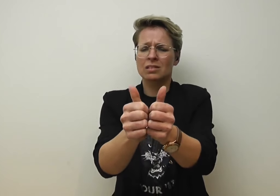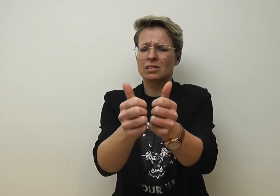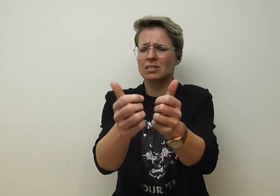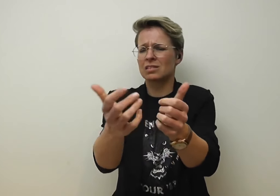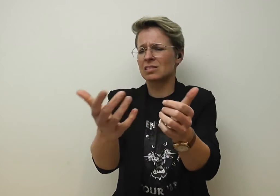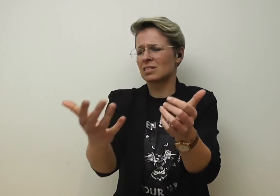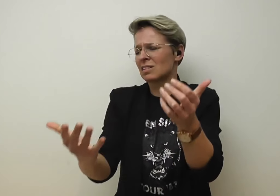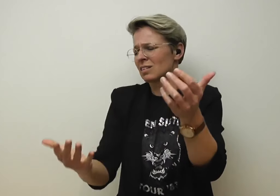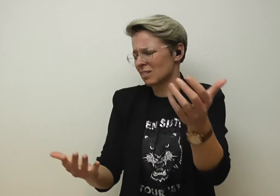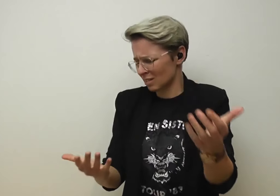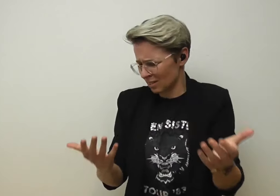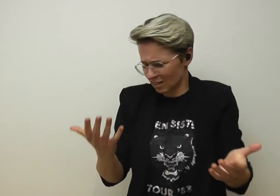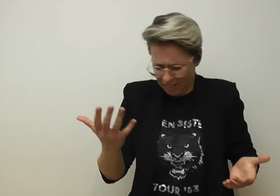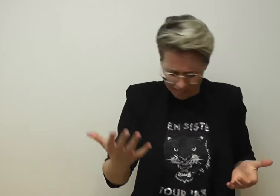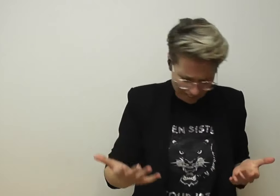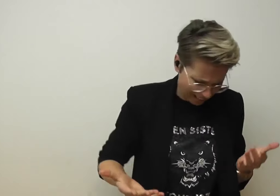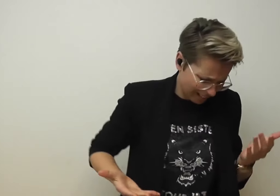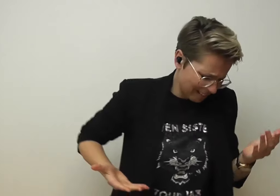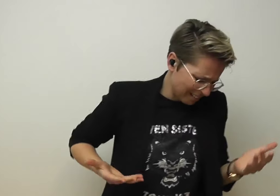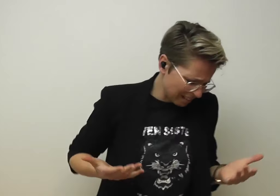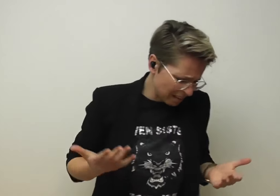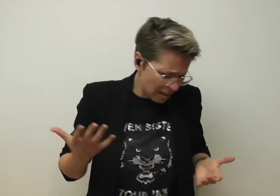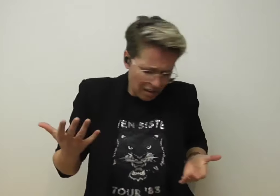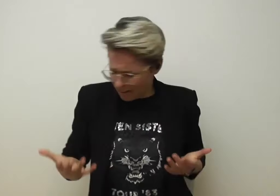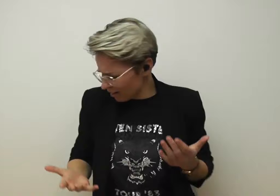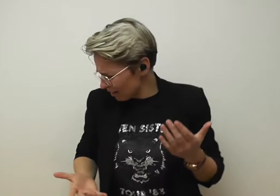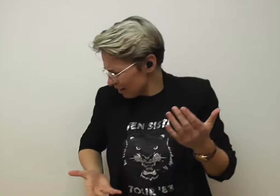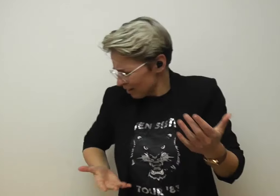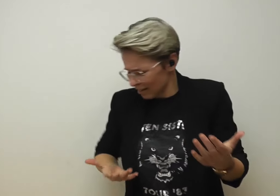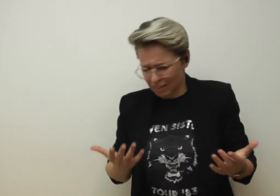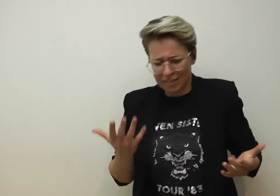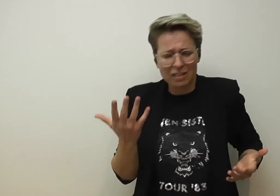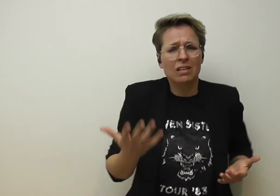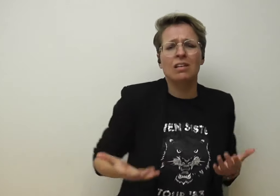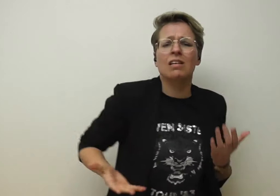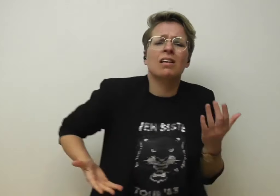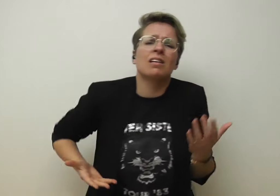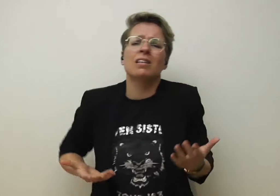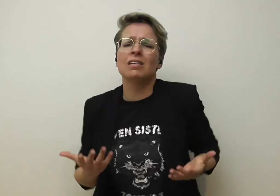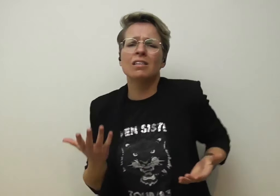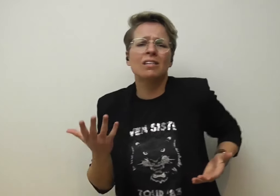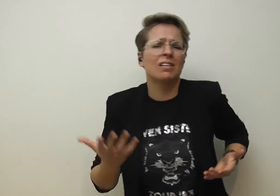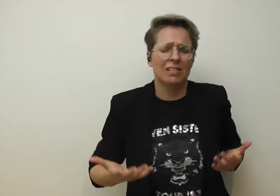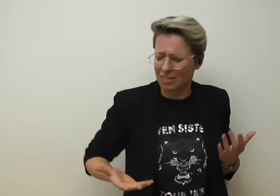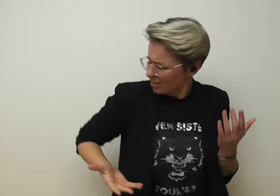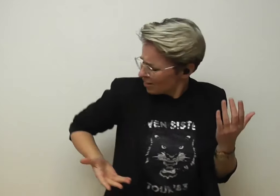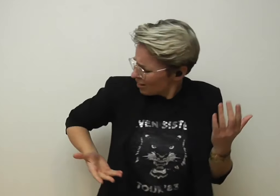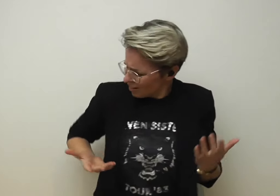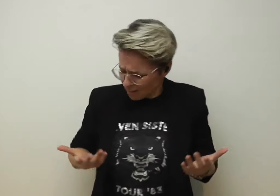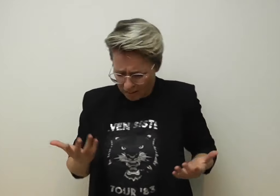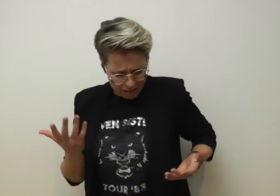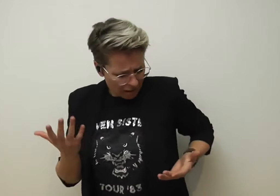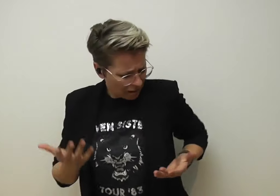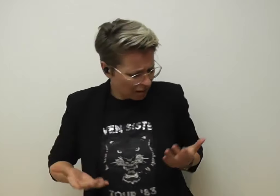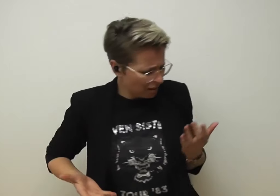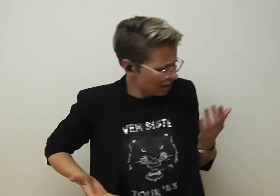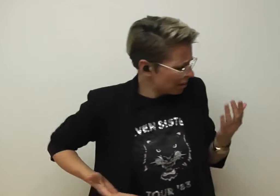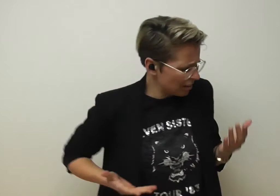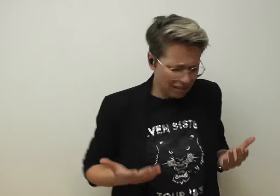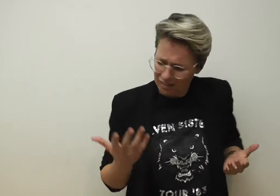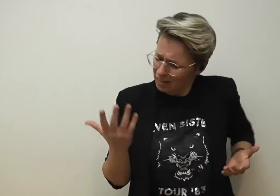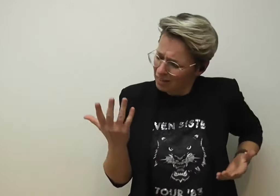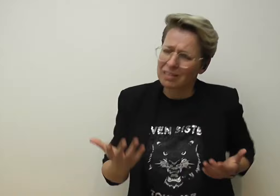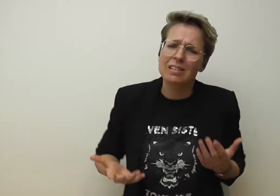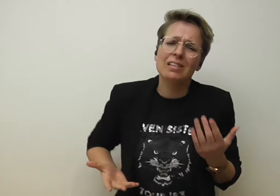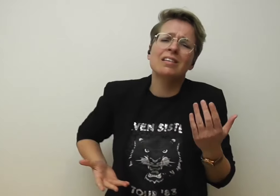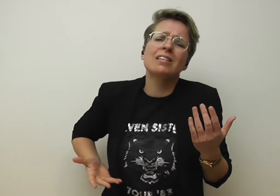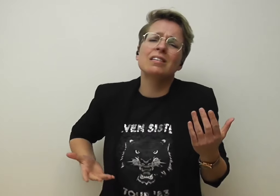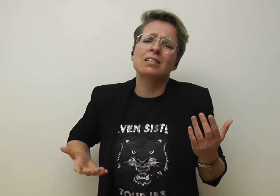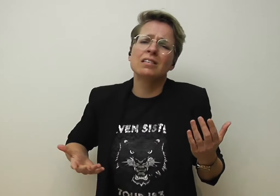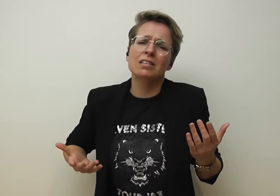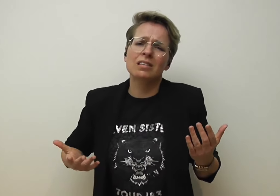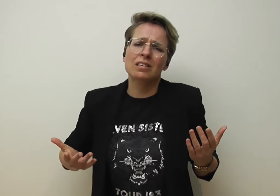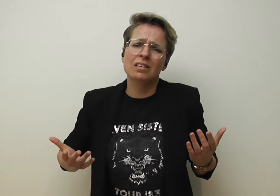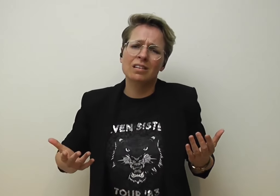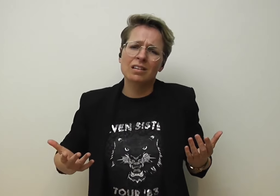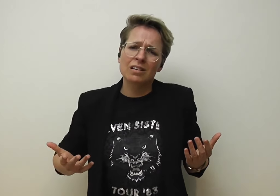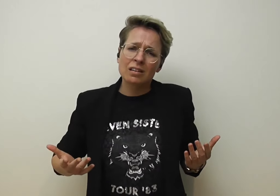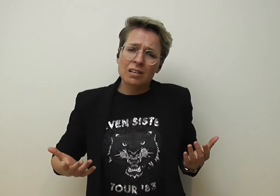Tadada dadadadada, dada dadadadadada Tadada dadadadadada